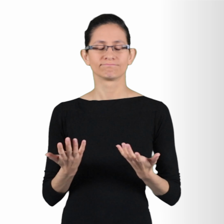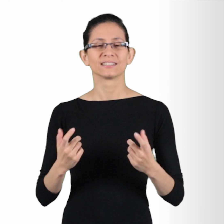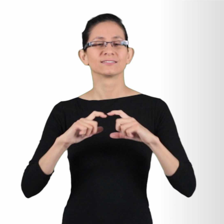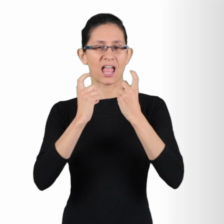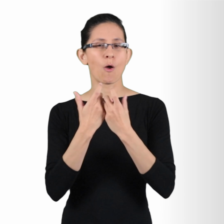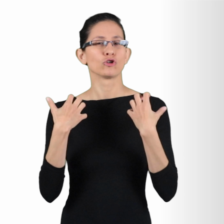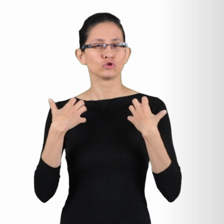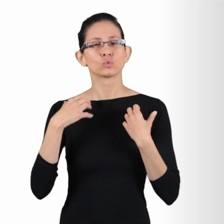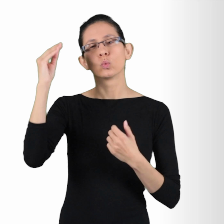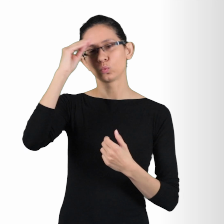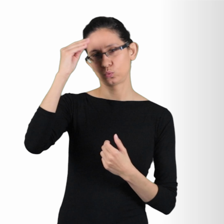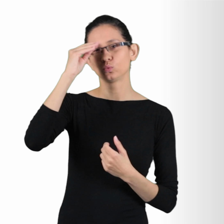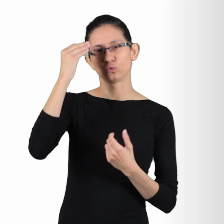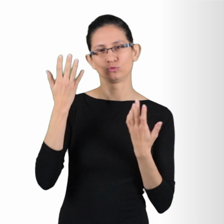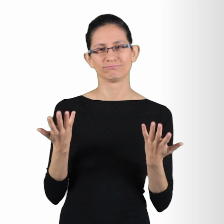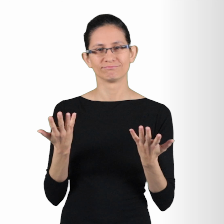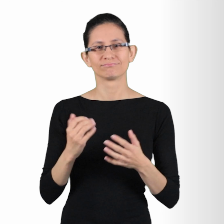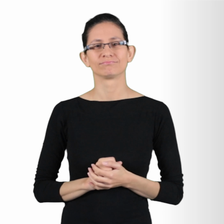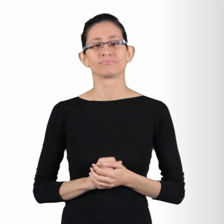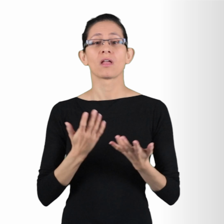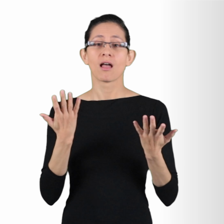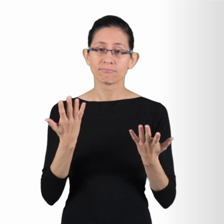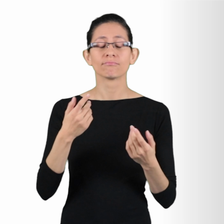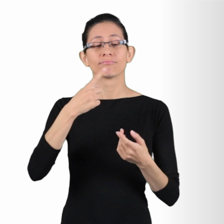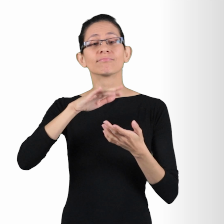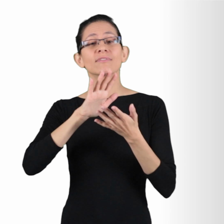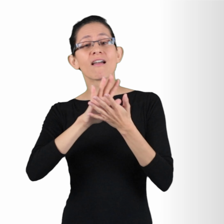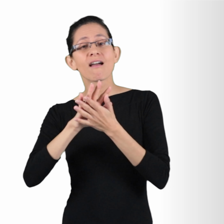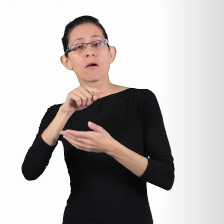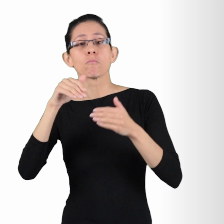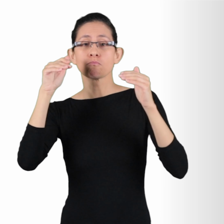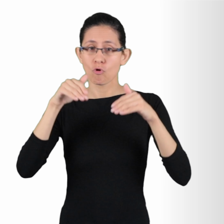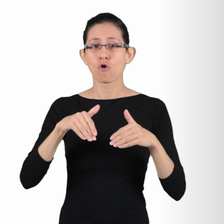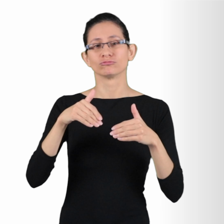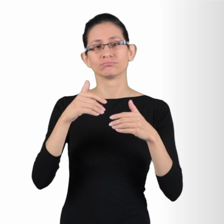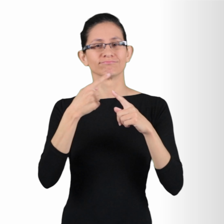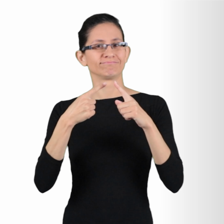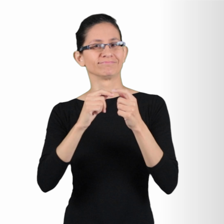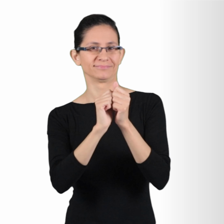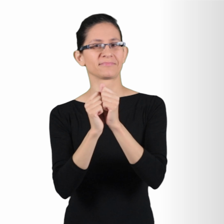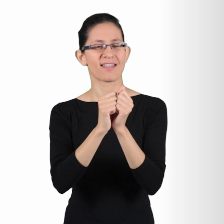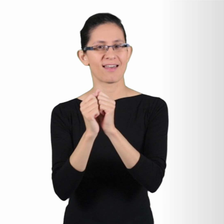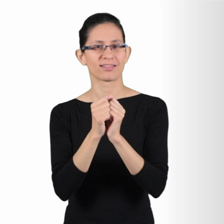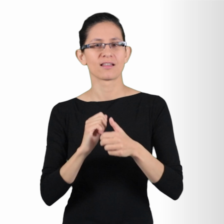Że uczymy się całe życie, czyli nasze cechy mogą ulec pewnym zmianom.